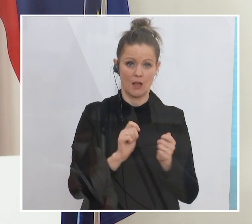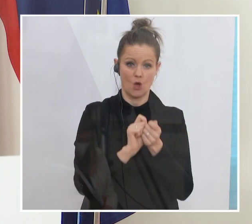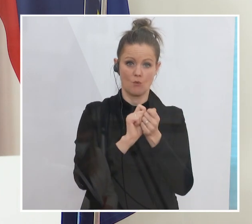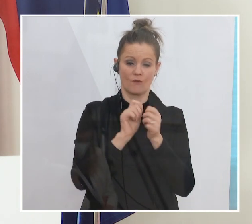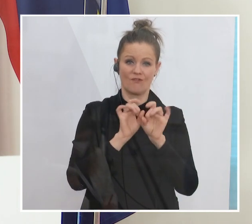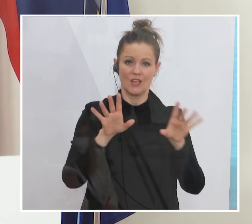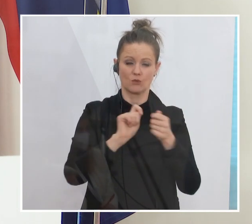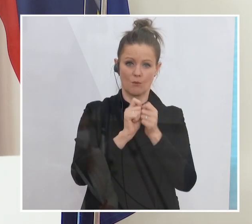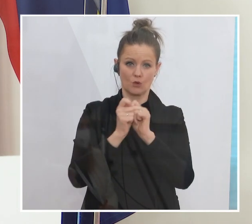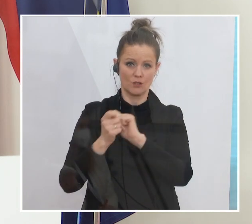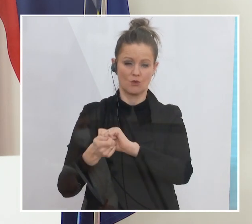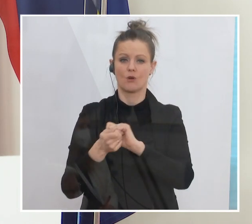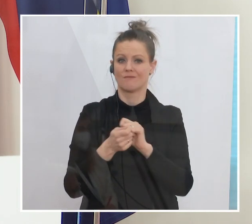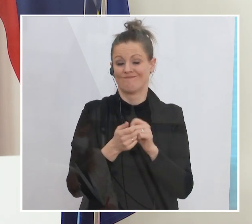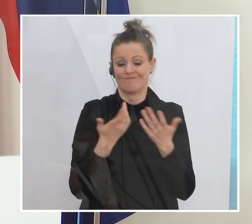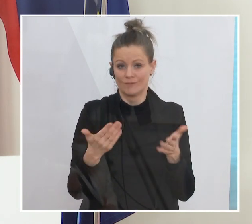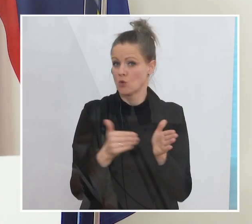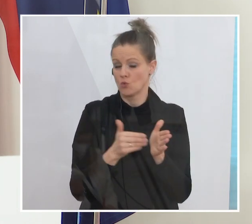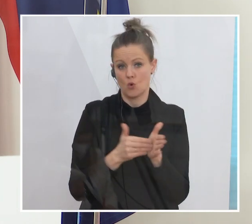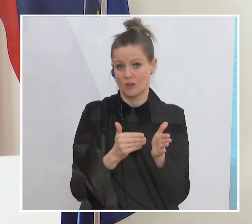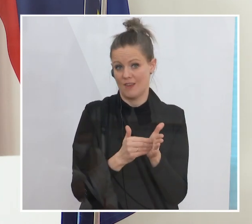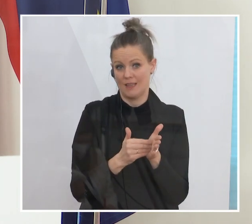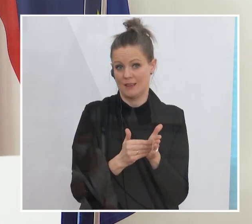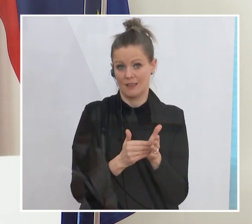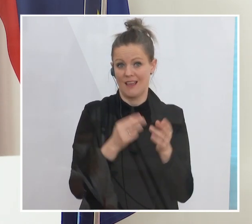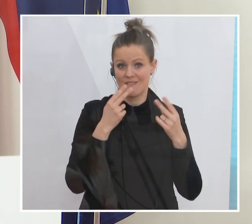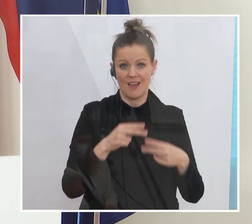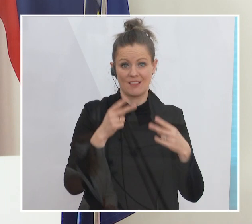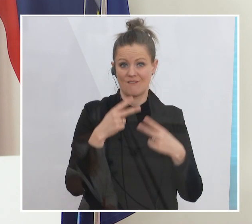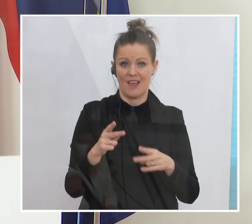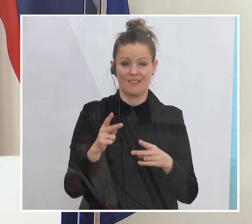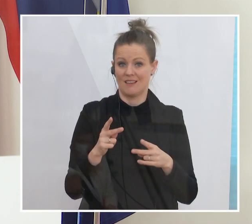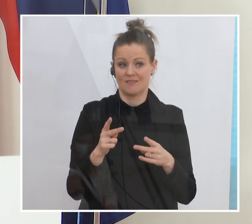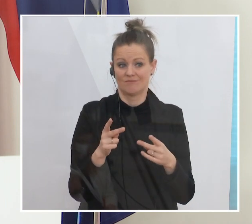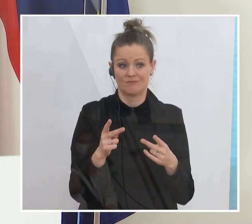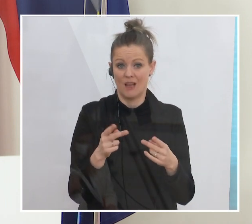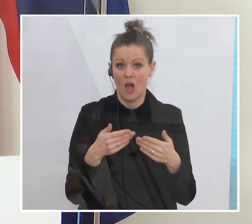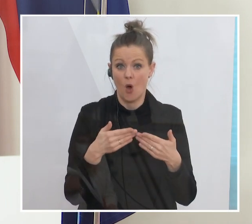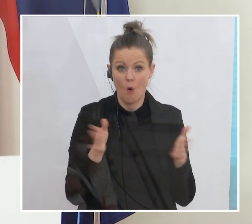es notwendig machen, dass wir weiterhin nicht so schnell aufsperren können, wie wir das gerne